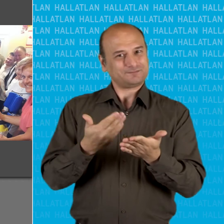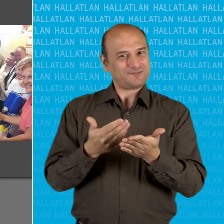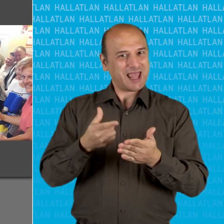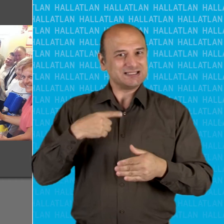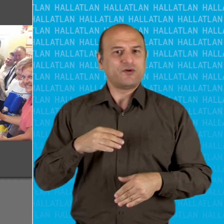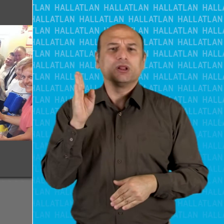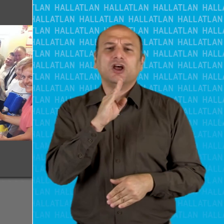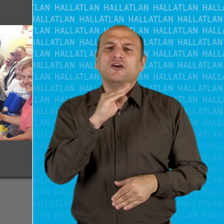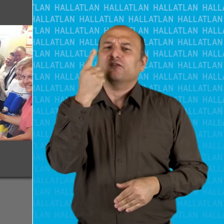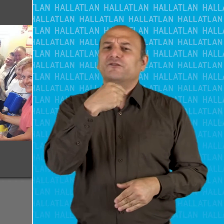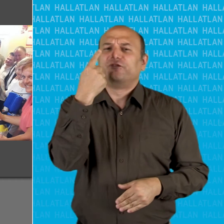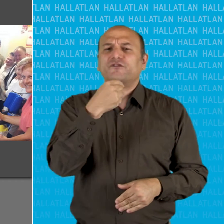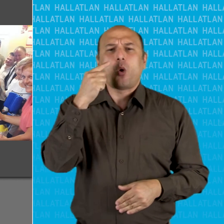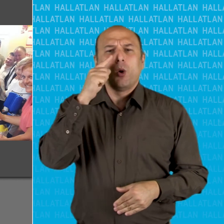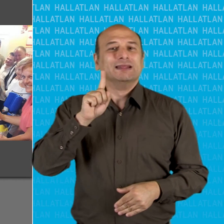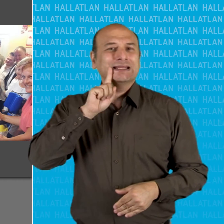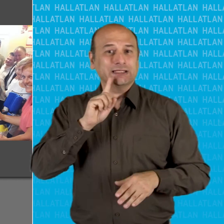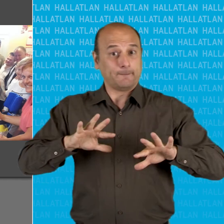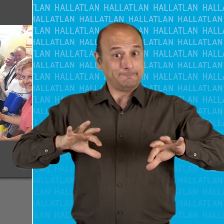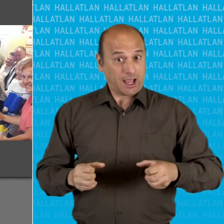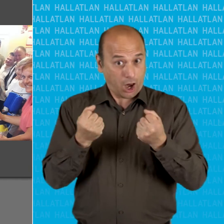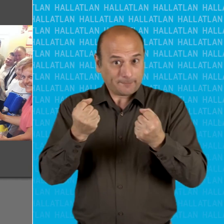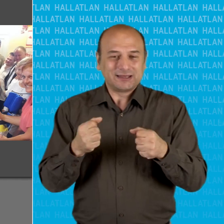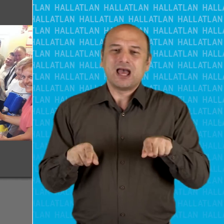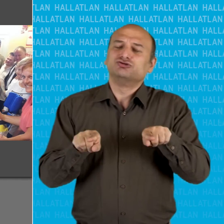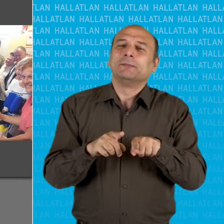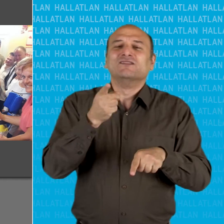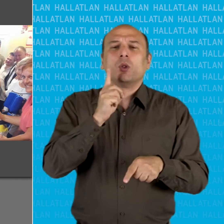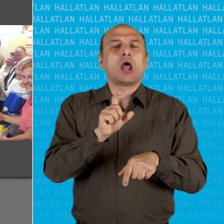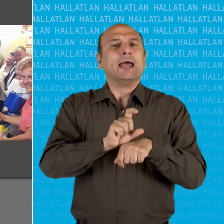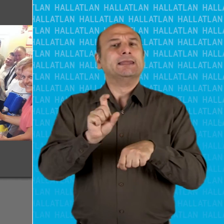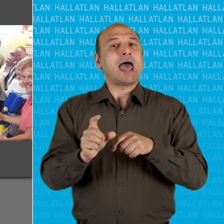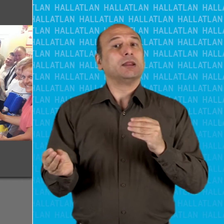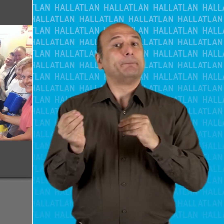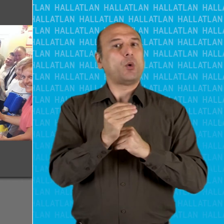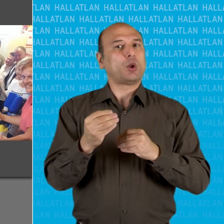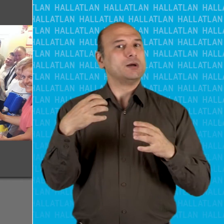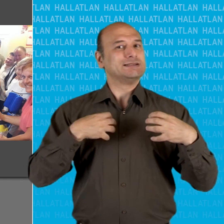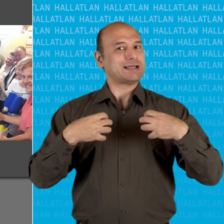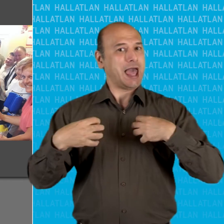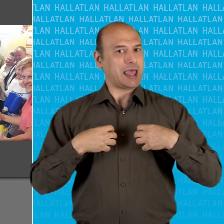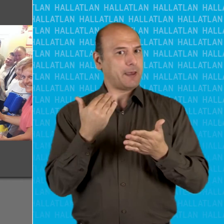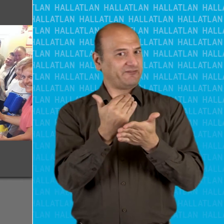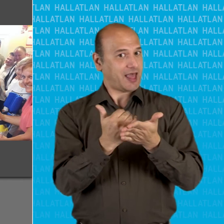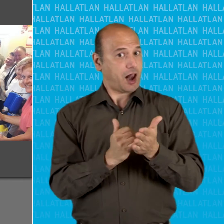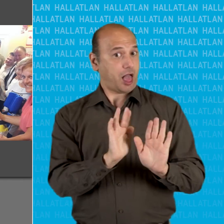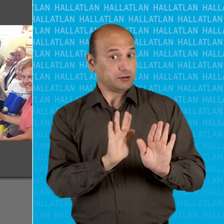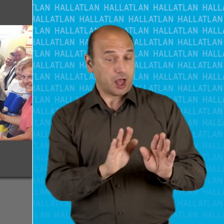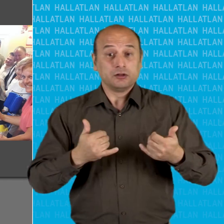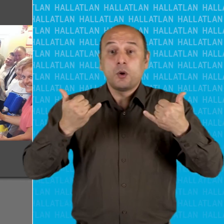Megalapításakor hiánypótló szerepet töltött be a FONI,